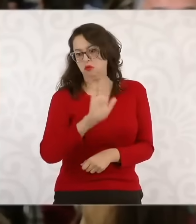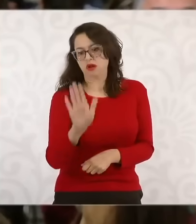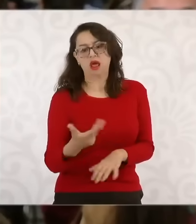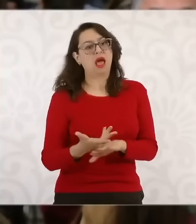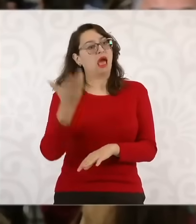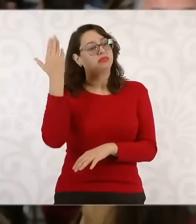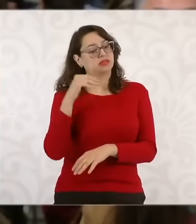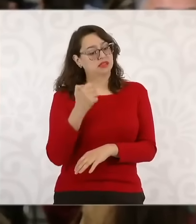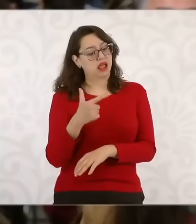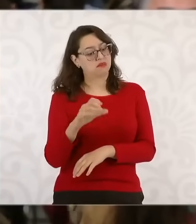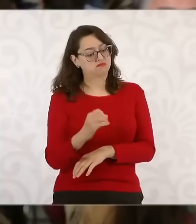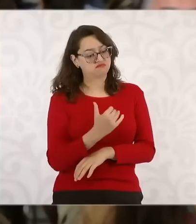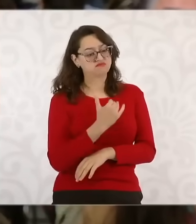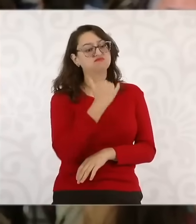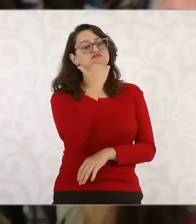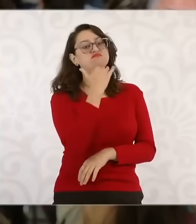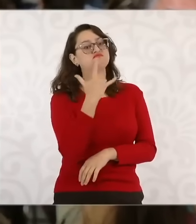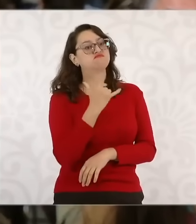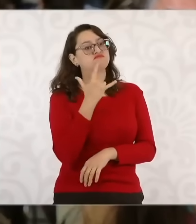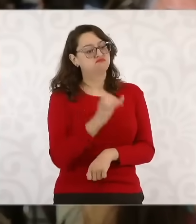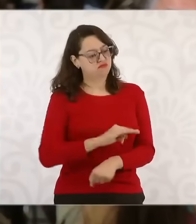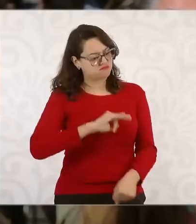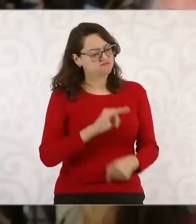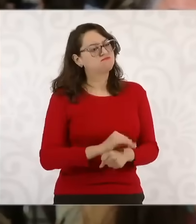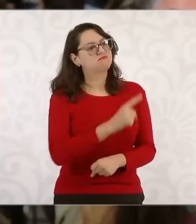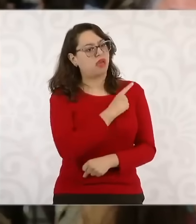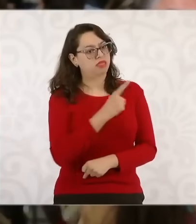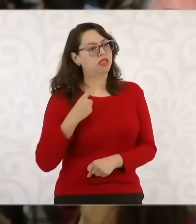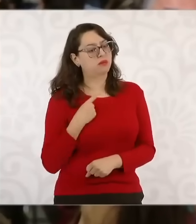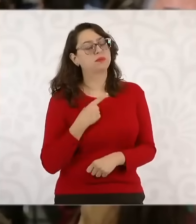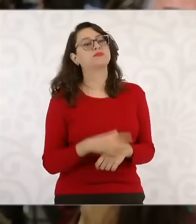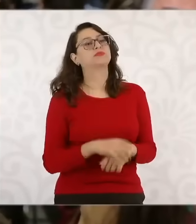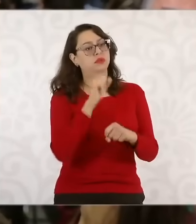la dignidad es un valor que debemos defender con toda convicción. Igualmente importante es que